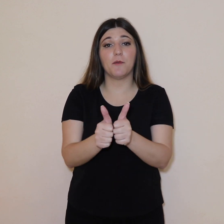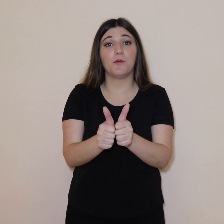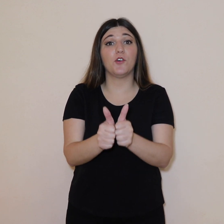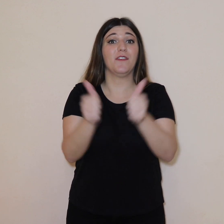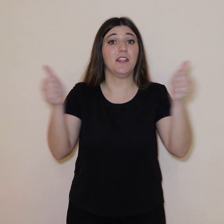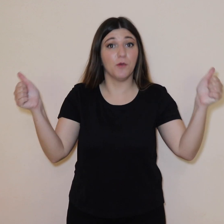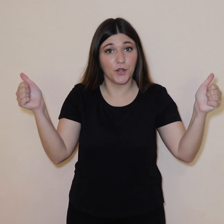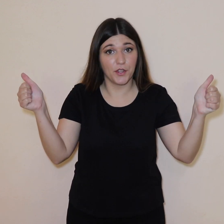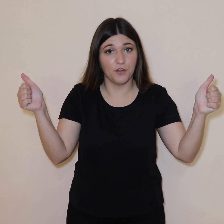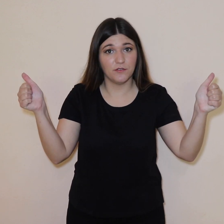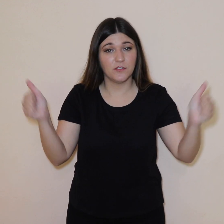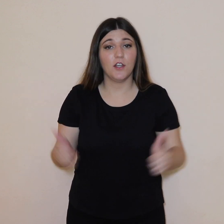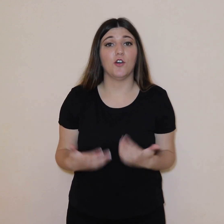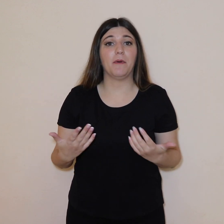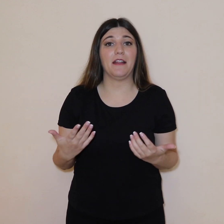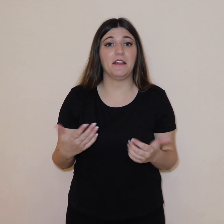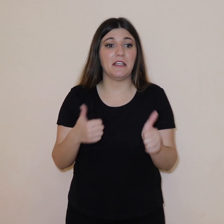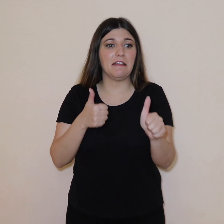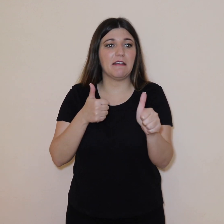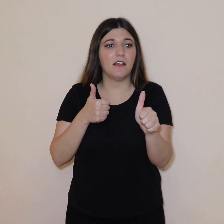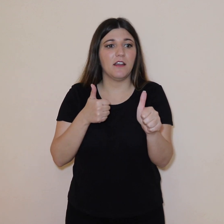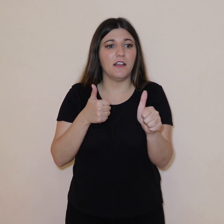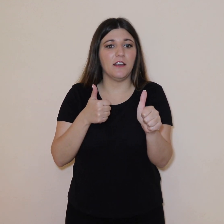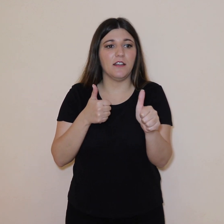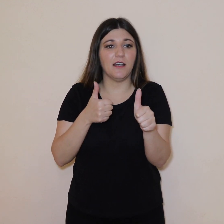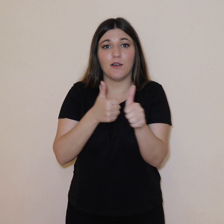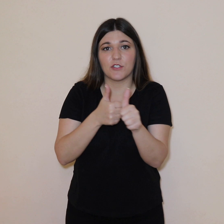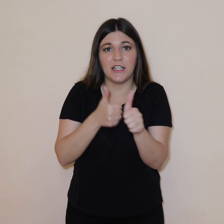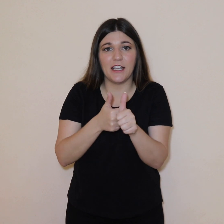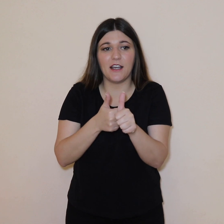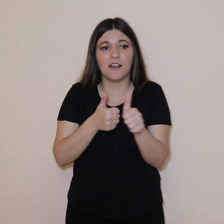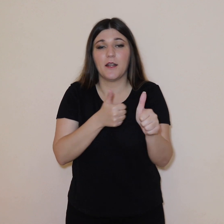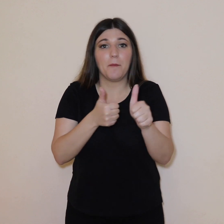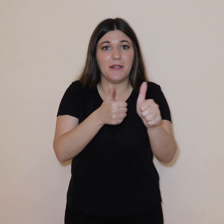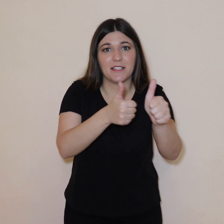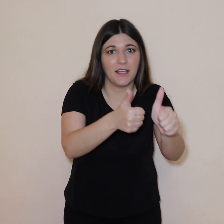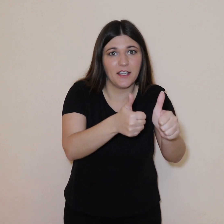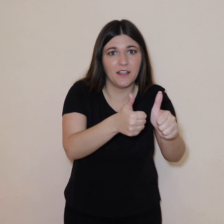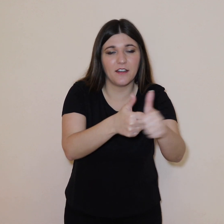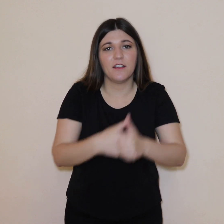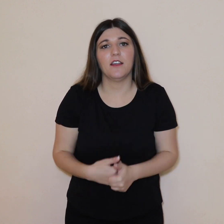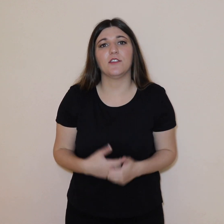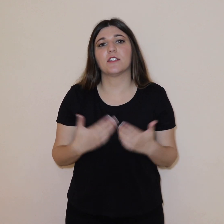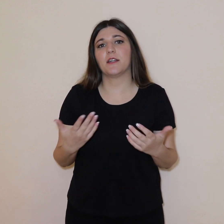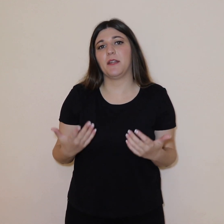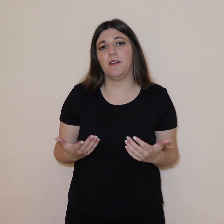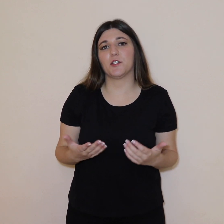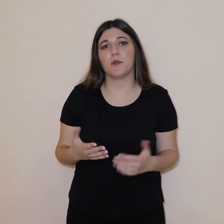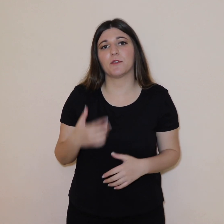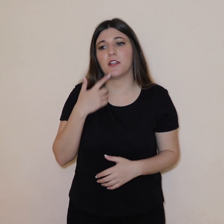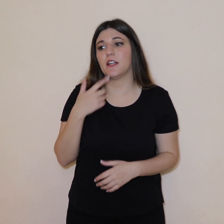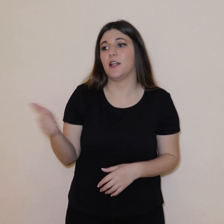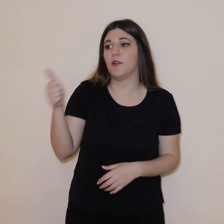"divorcio" o para decir "auxiliar", "perseguir"... entonces también a veces podemos decir que hay una